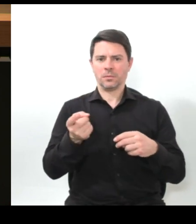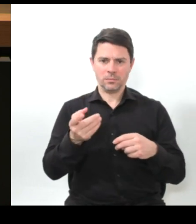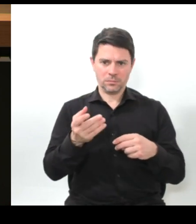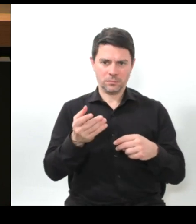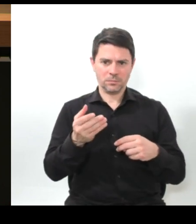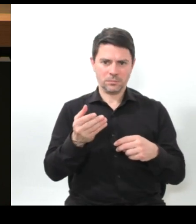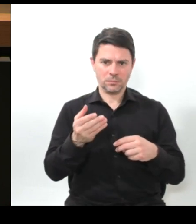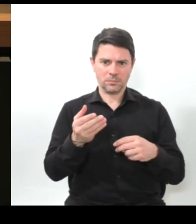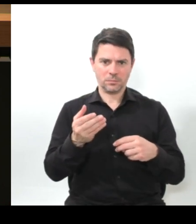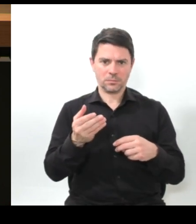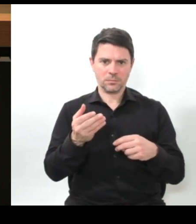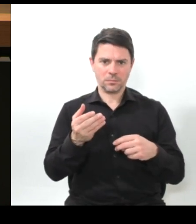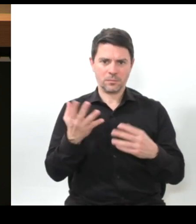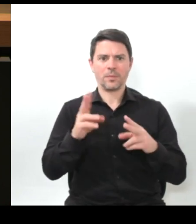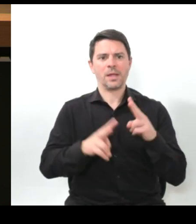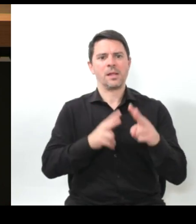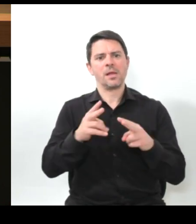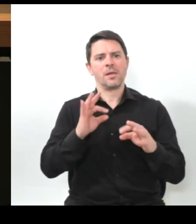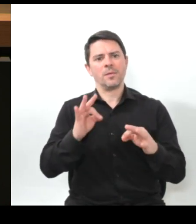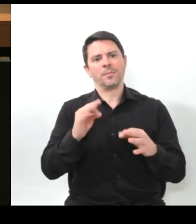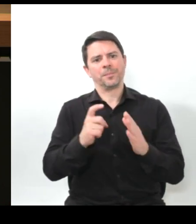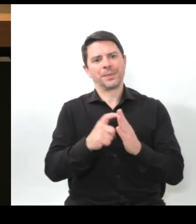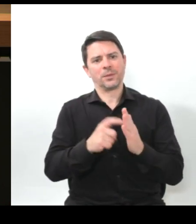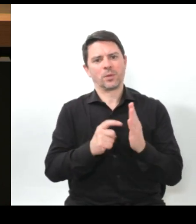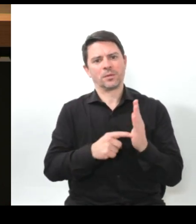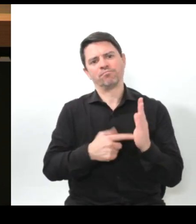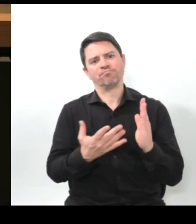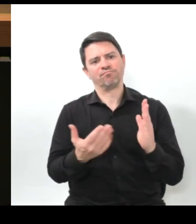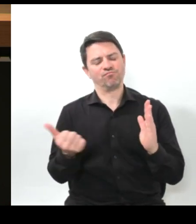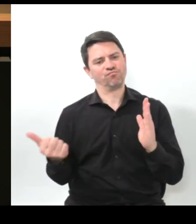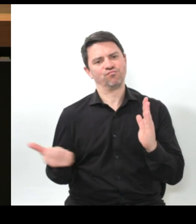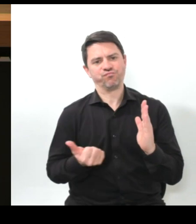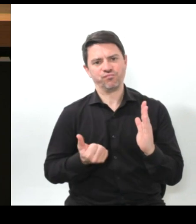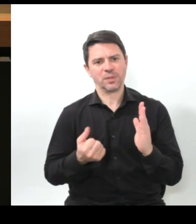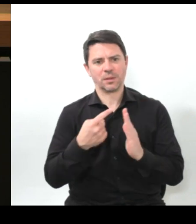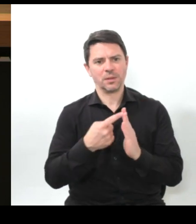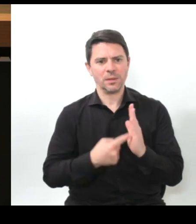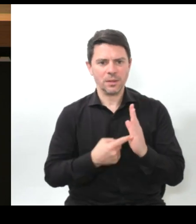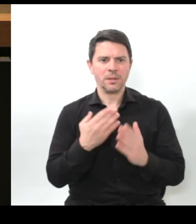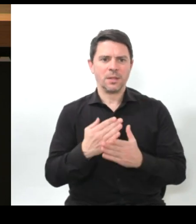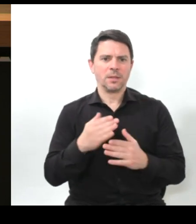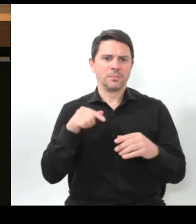Weg gebracht und so werden wir weitermachen. Die Berlinerinnen und Berliner haben also die Wahl. Sie können